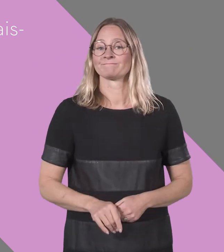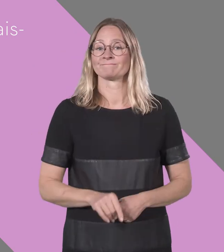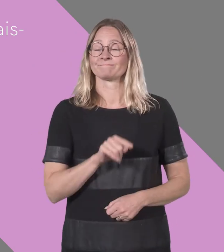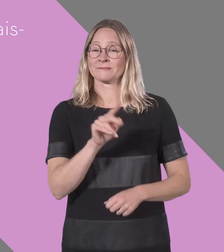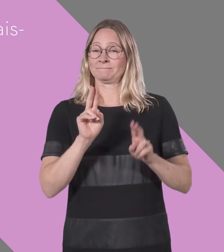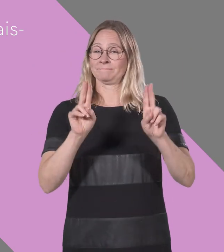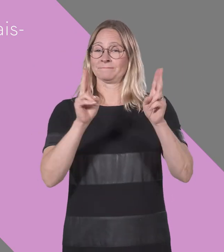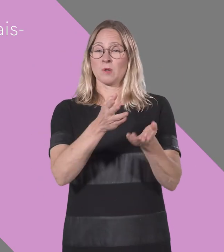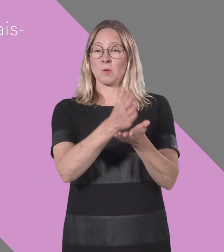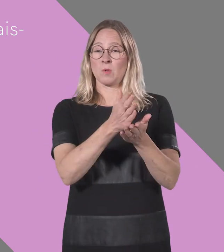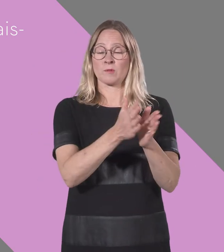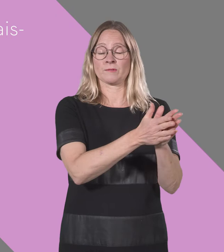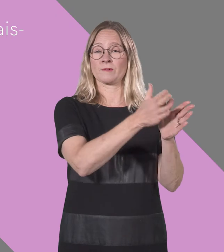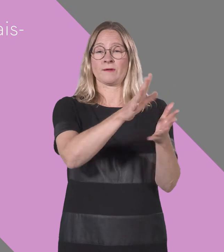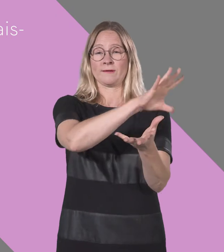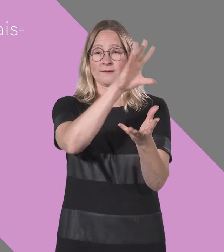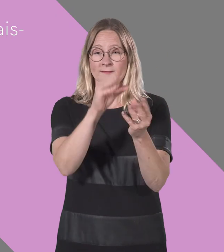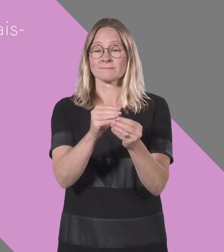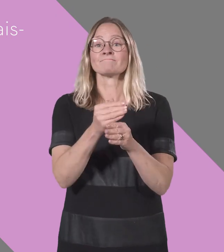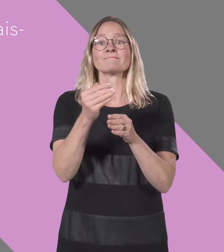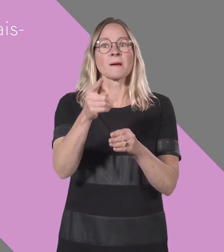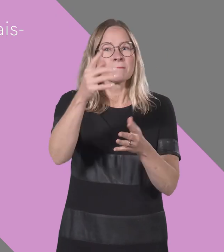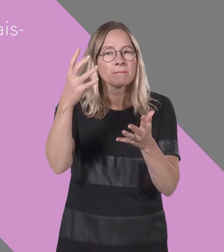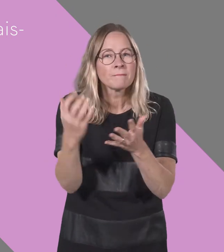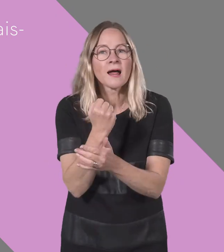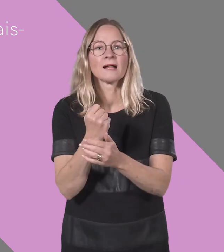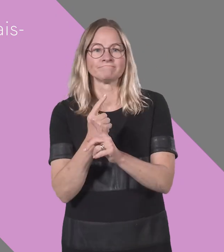Varsinaisen luento-osuuden lisäksi pääset osallistumaan -